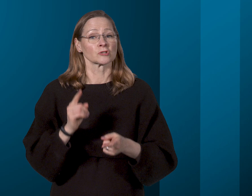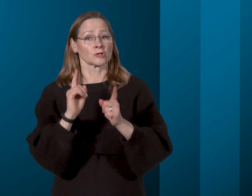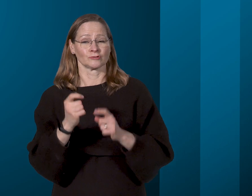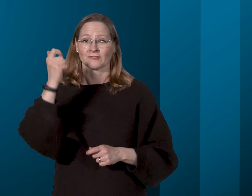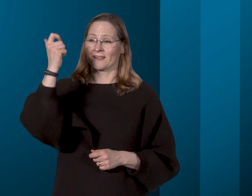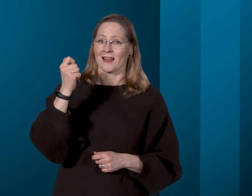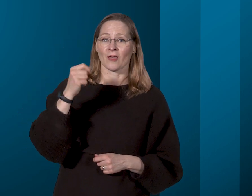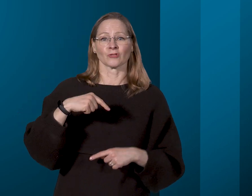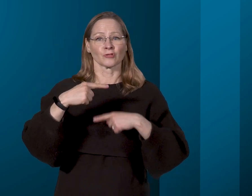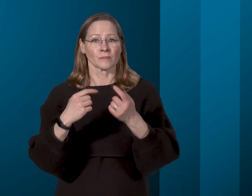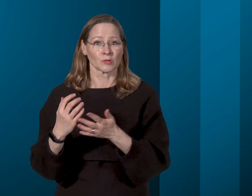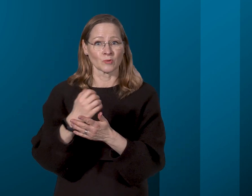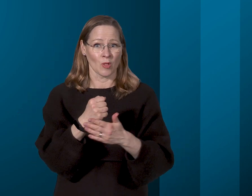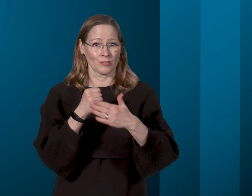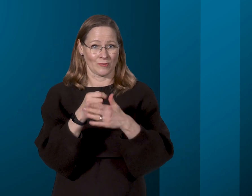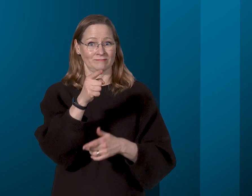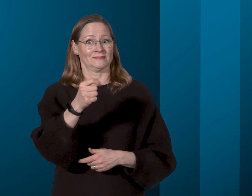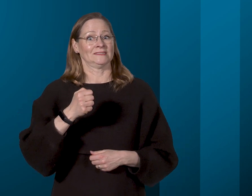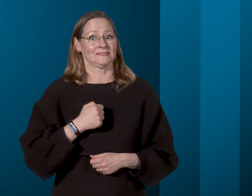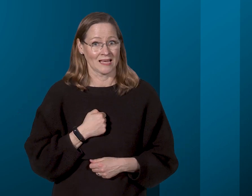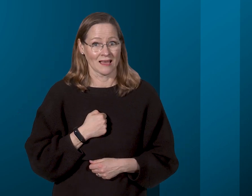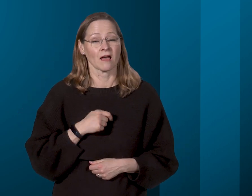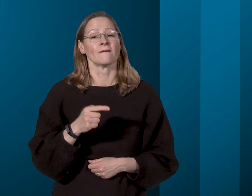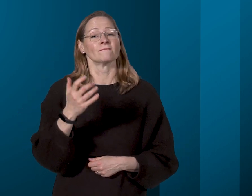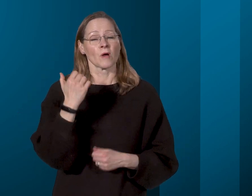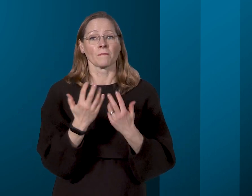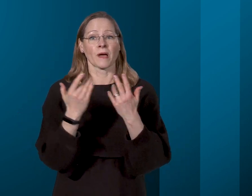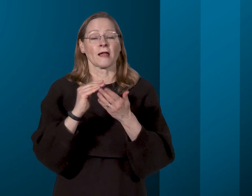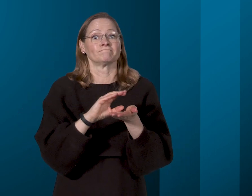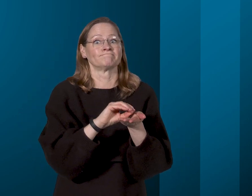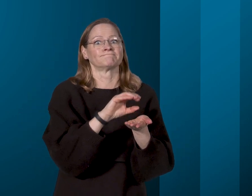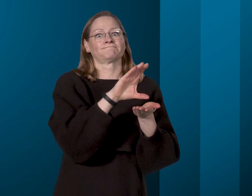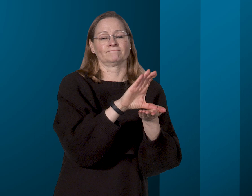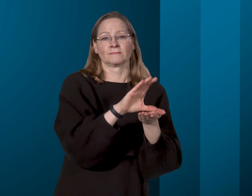Jos saat Kelasta toimeentulotukea, voi sen määrä suurentua, -